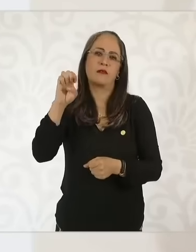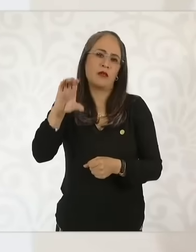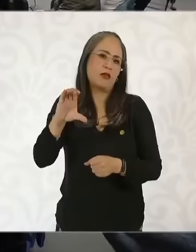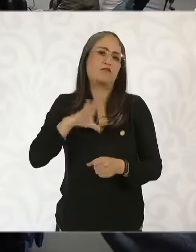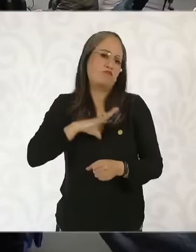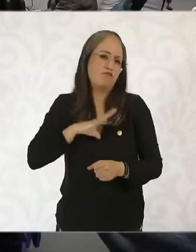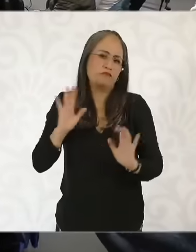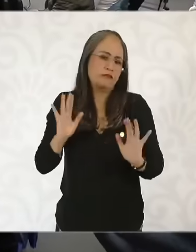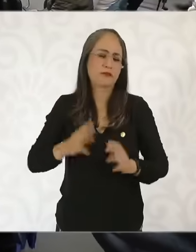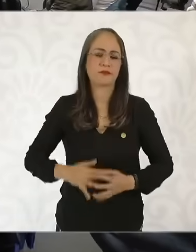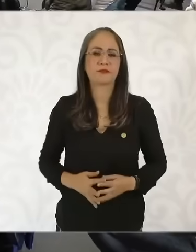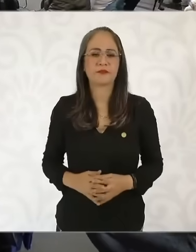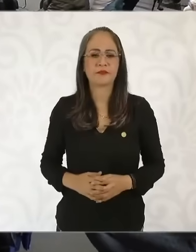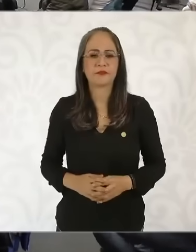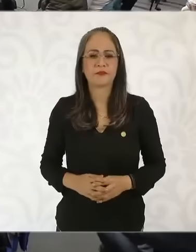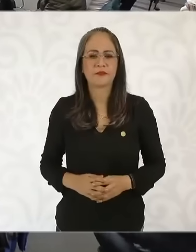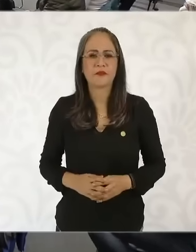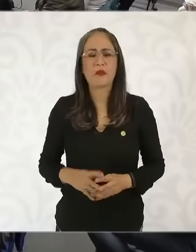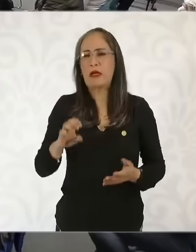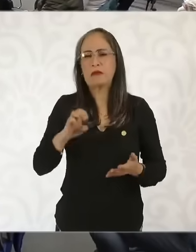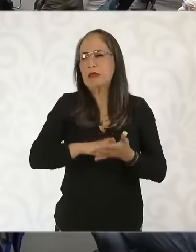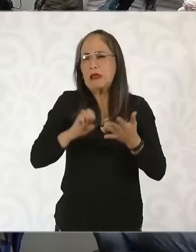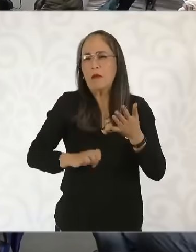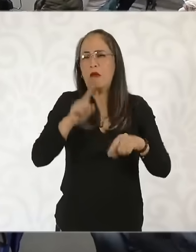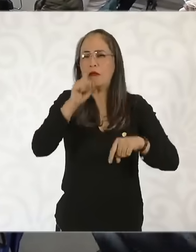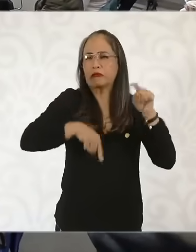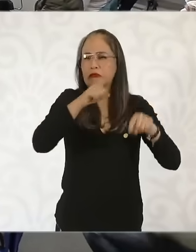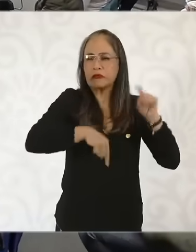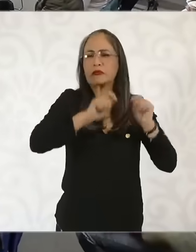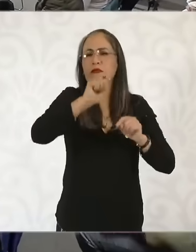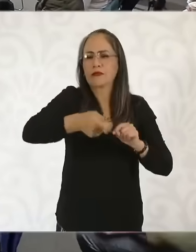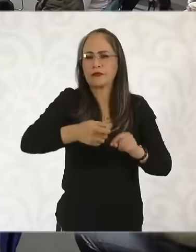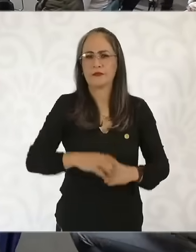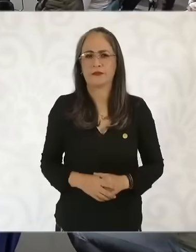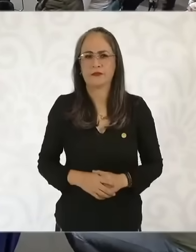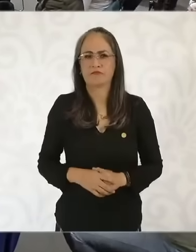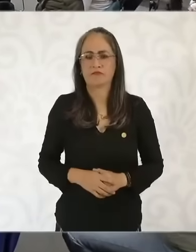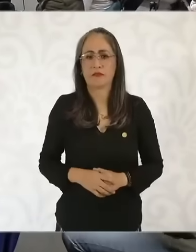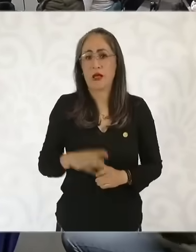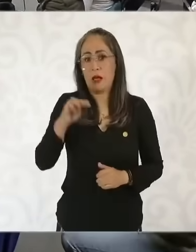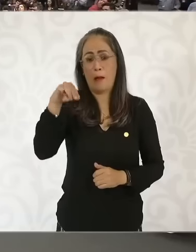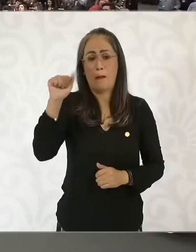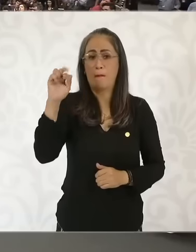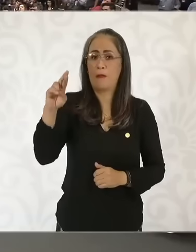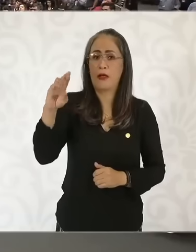Un ejemplo, como qué se estaría eliminando. E no sé si algún ejemplo, Marcelo, de por ejemplo